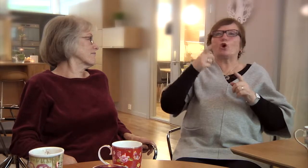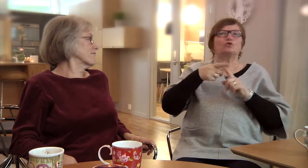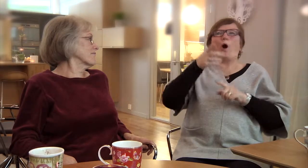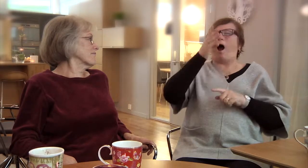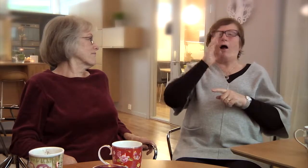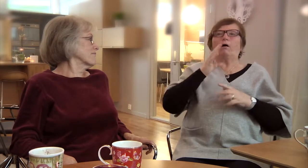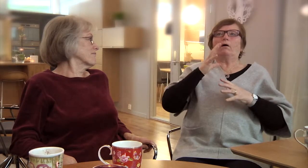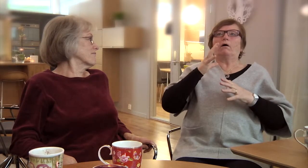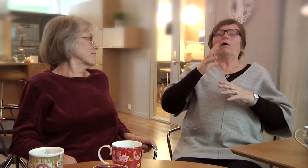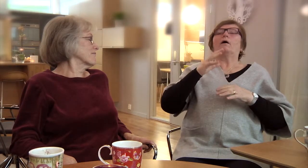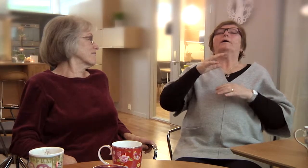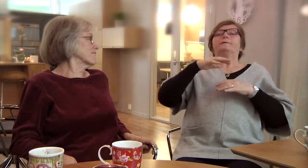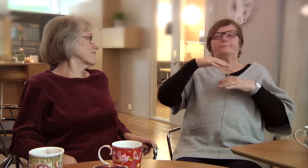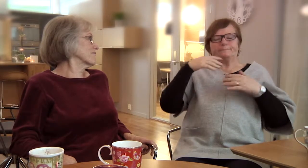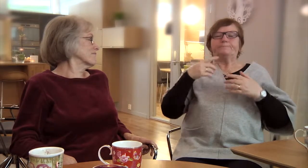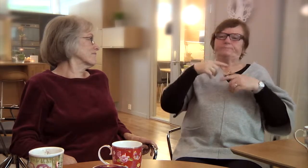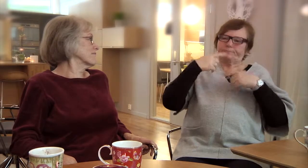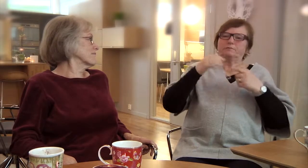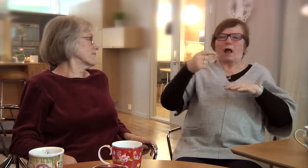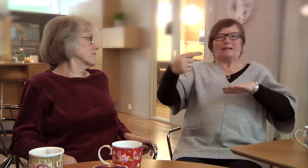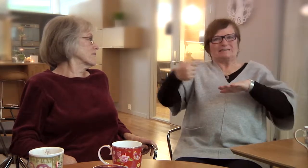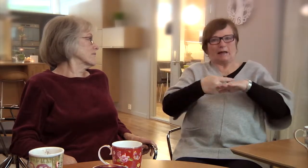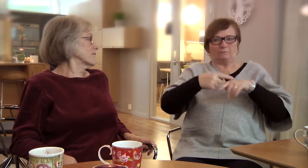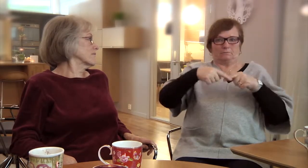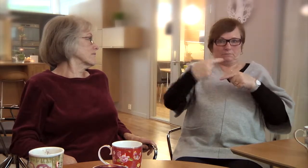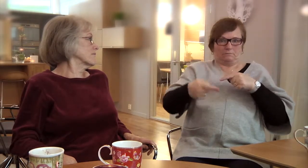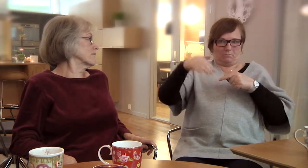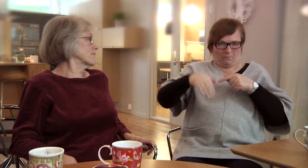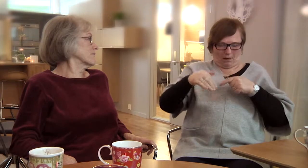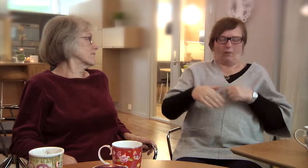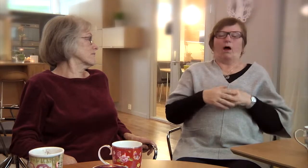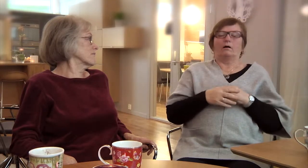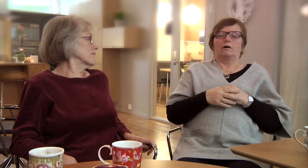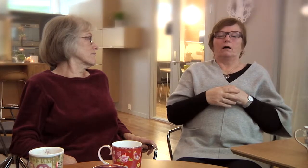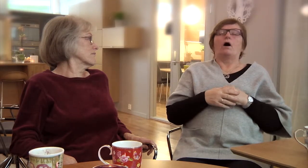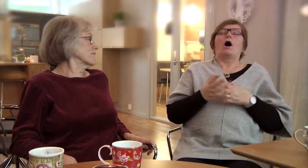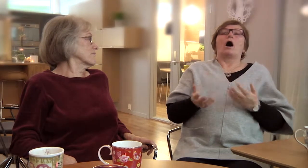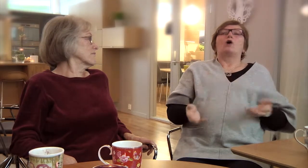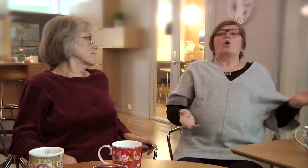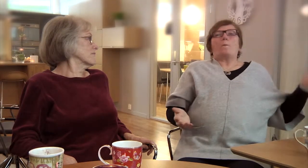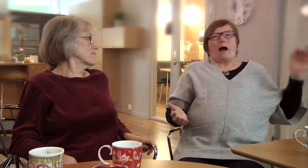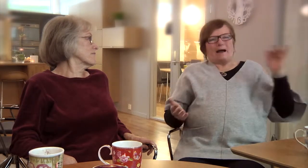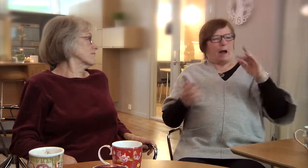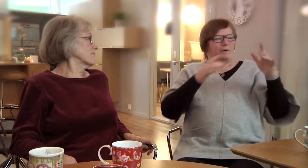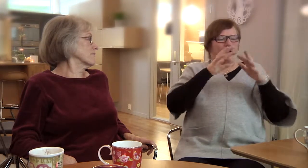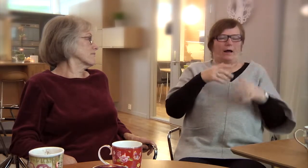Jeg hadde ikke trodd at det var så alvorlig. Han skulle få begynne med cellegift allerede neste mandag.